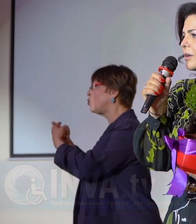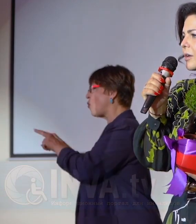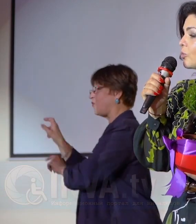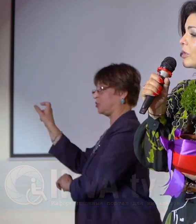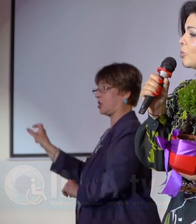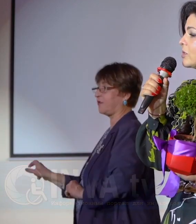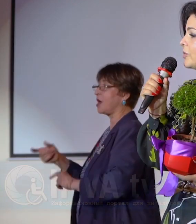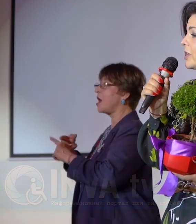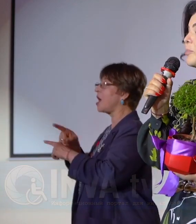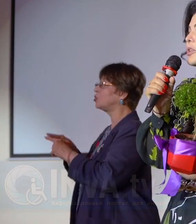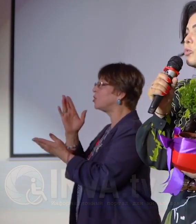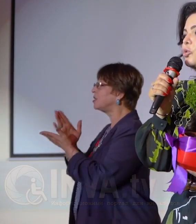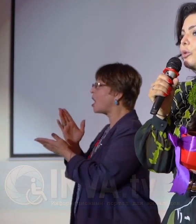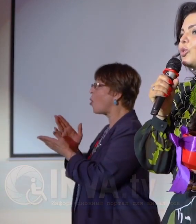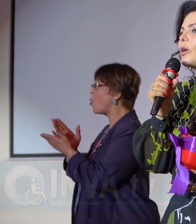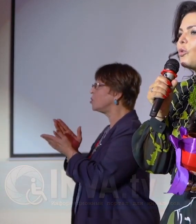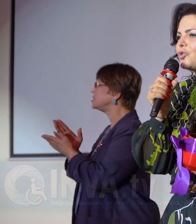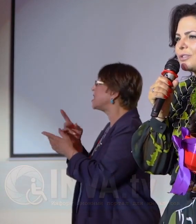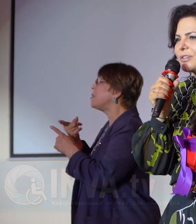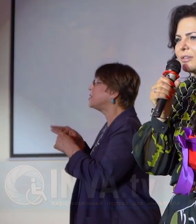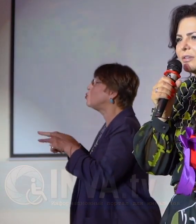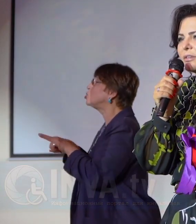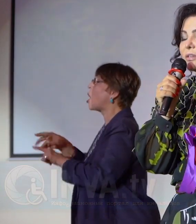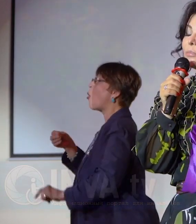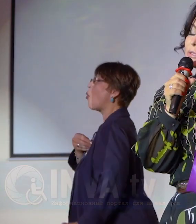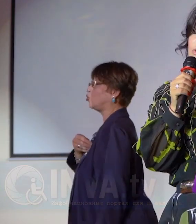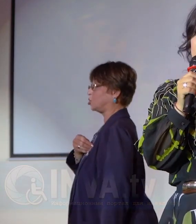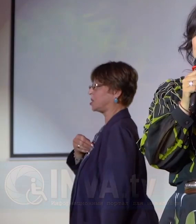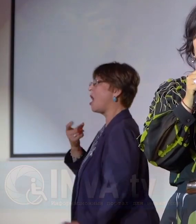можно понять другого человека, который находится в ней